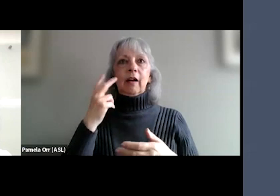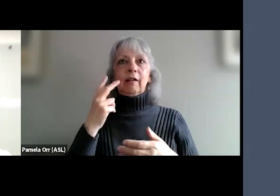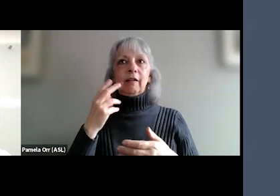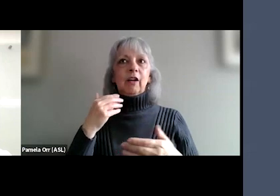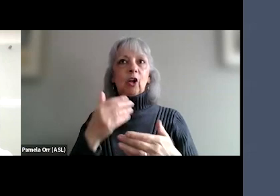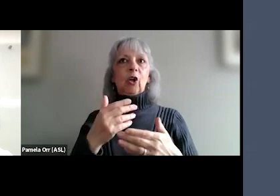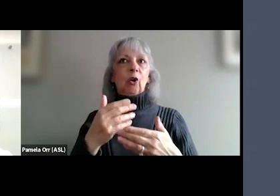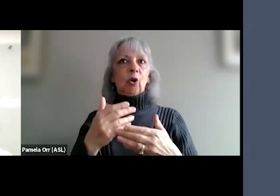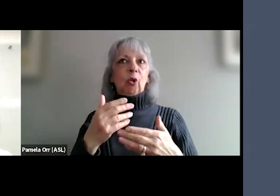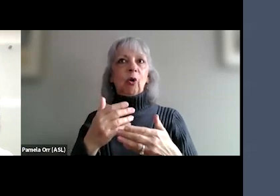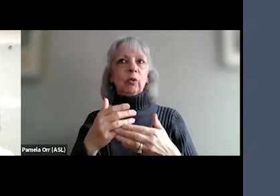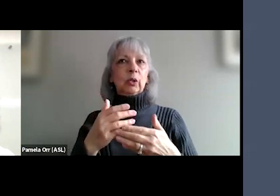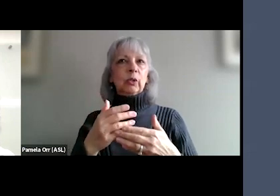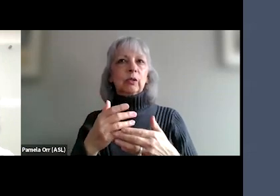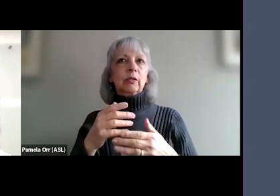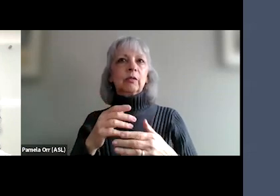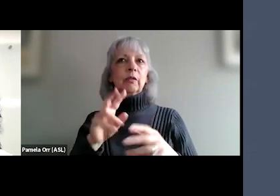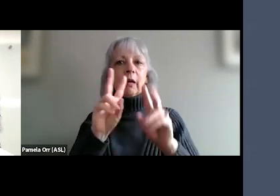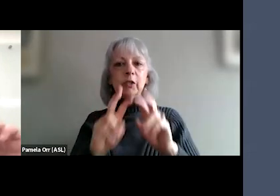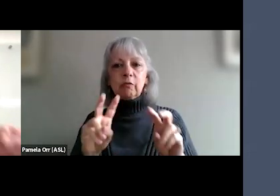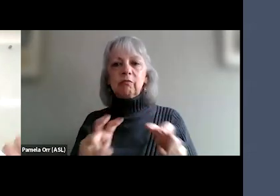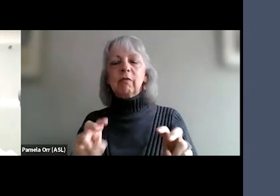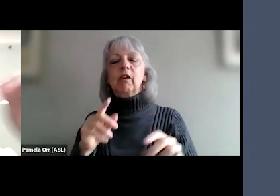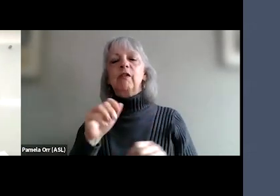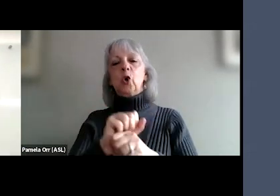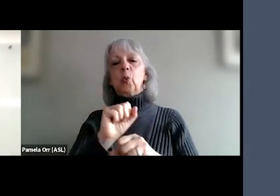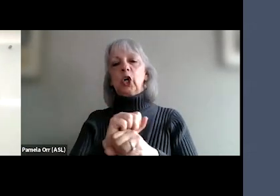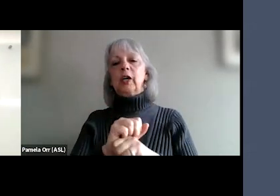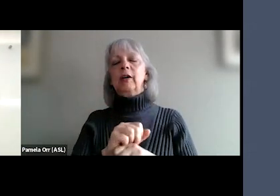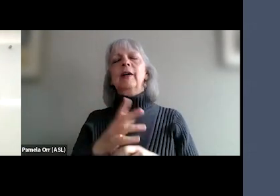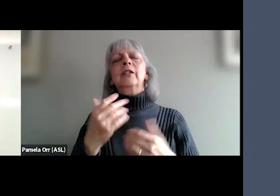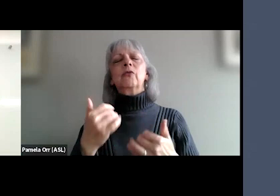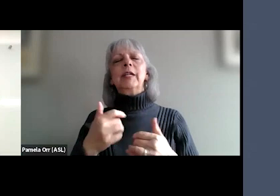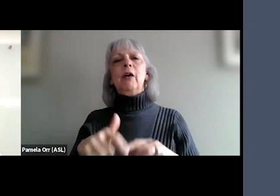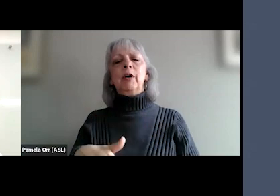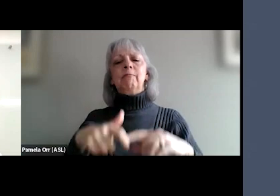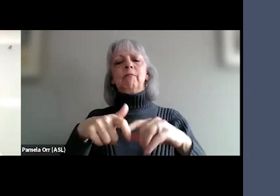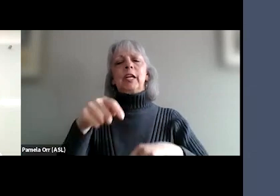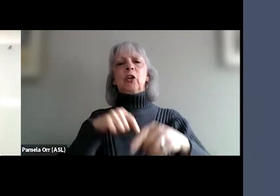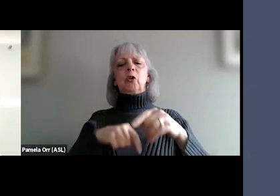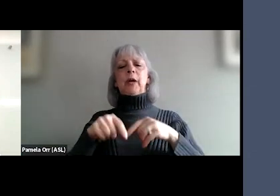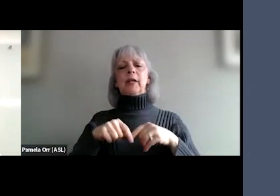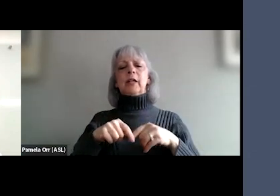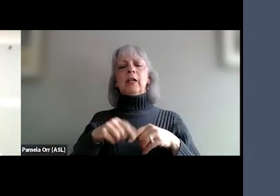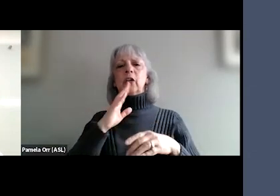durante el último año. Quiero tomarme un tiempo y hablar sobre el estudio de investigación del Centro de Activistas de Color,